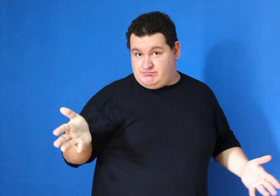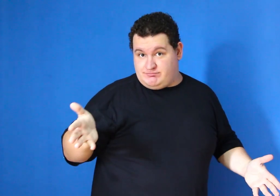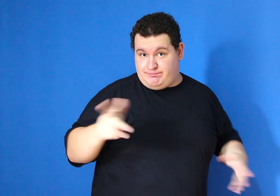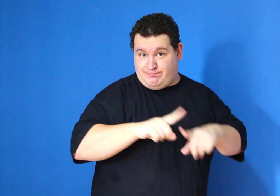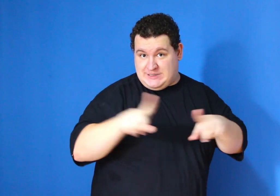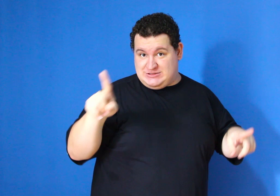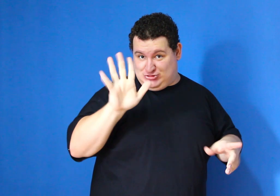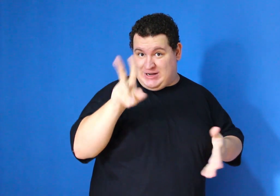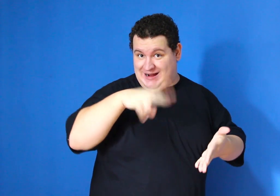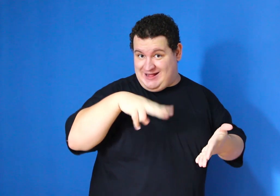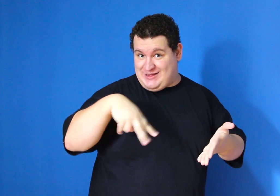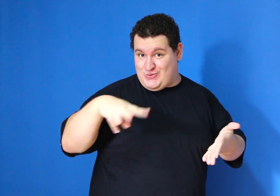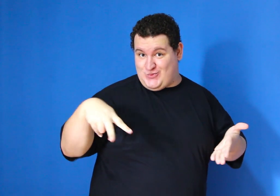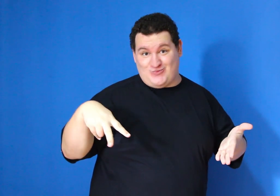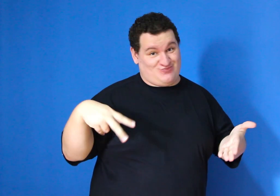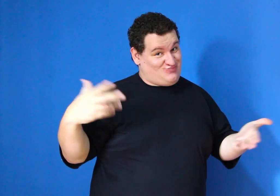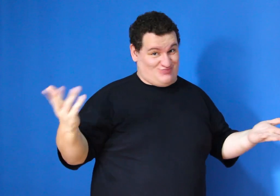Mas já leu?